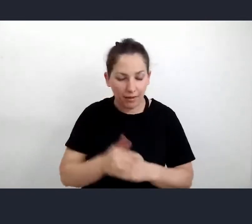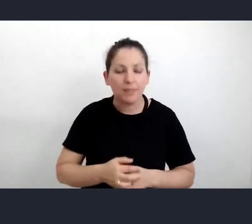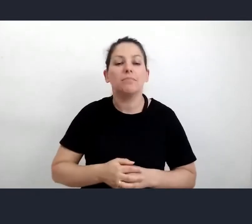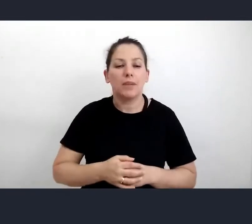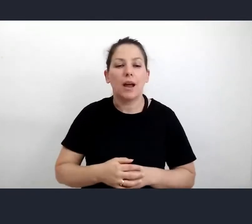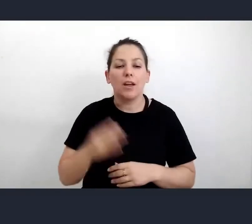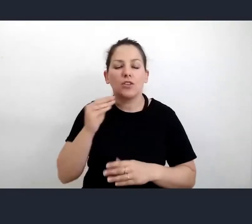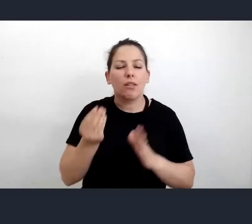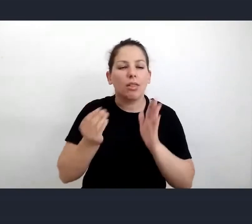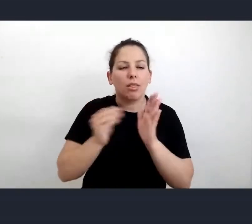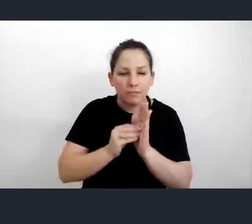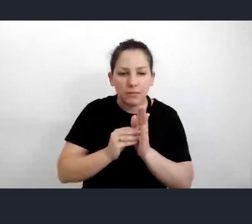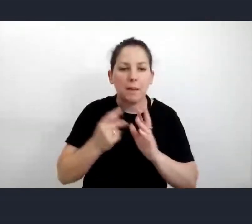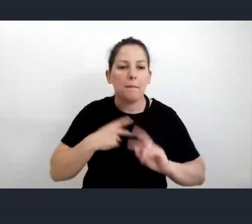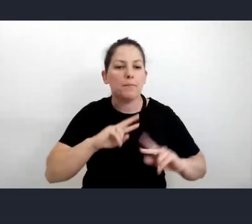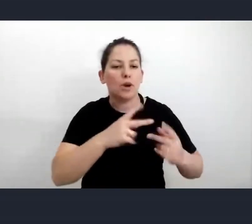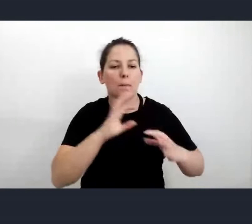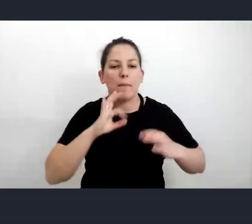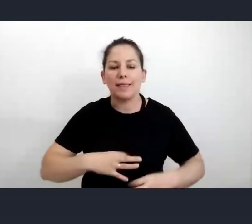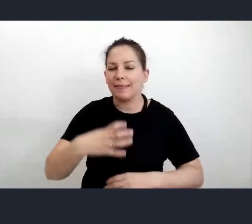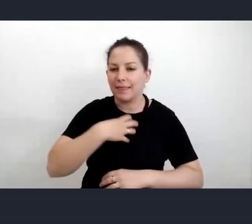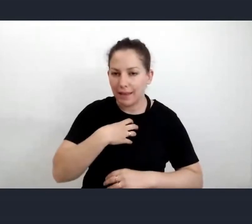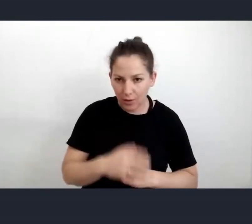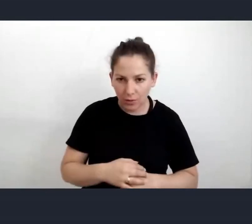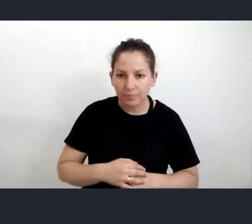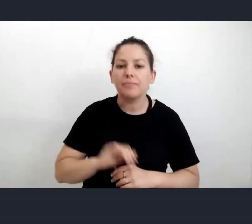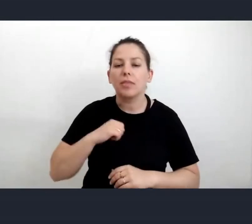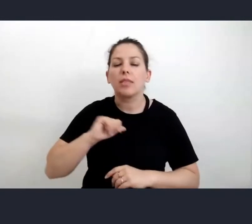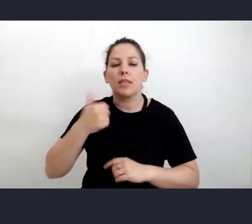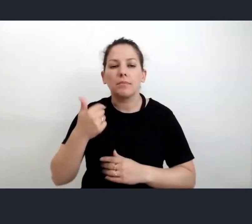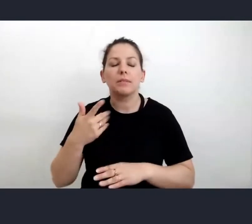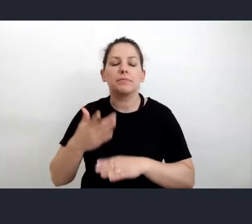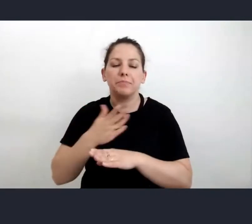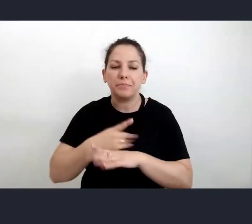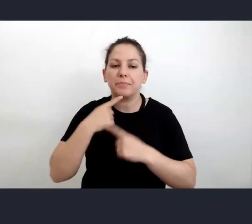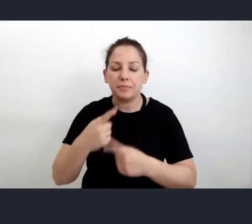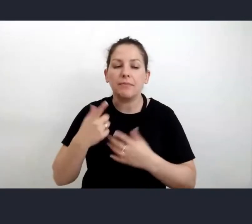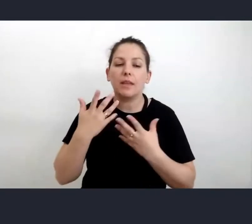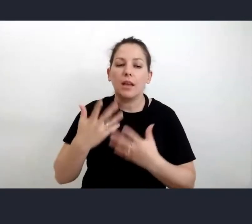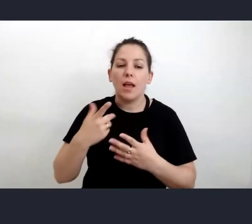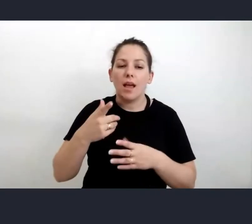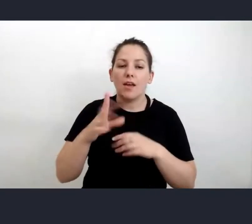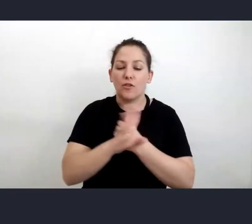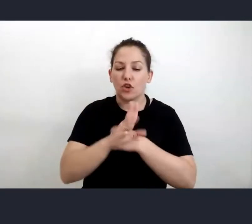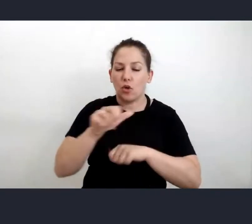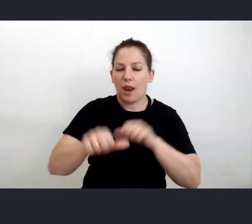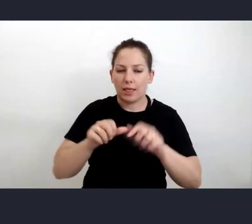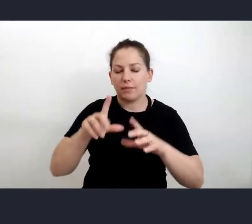zanim przekażę głos tutaj panu dyrektorowi. Myśmy zaczynali faktycznie w latach 90., można powiedzieć, od początku.